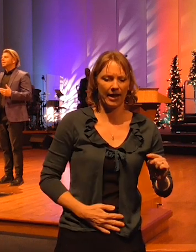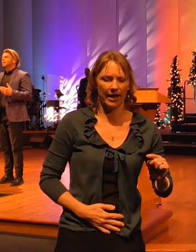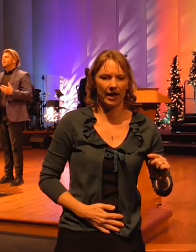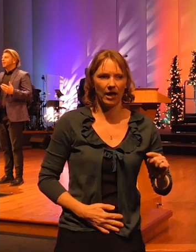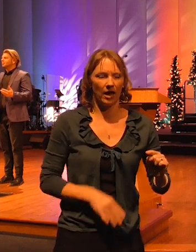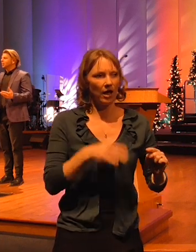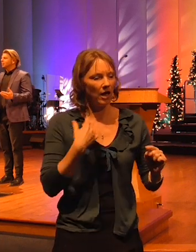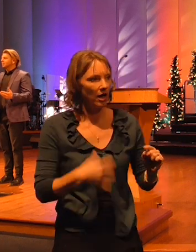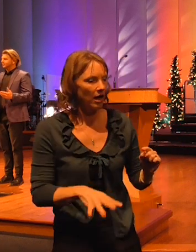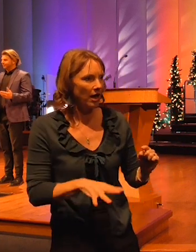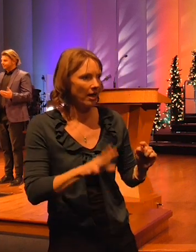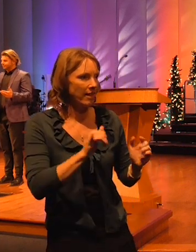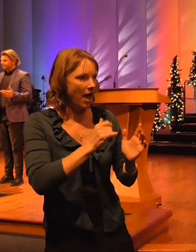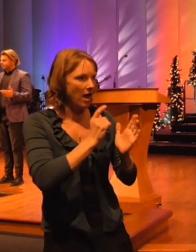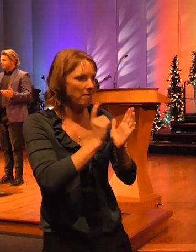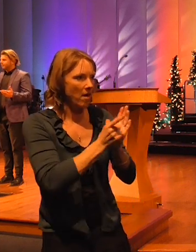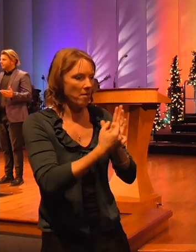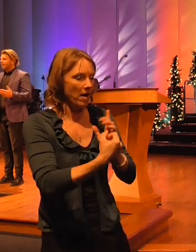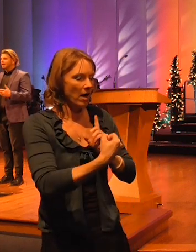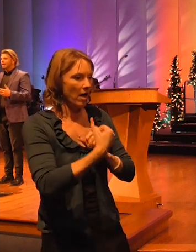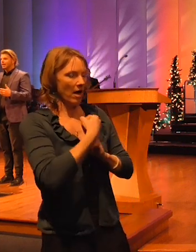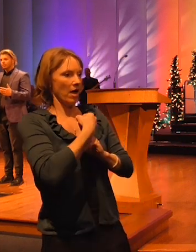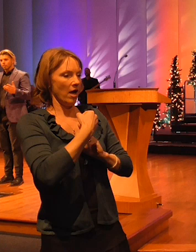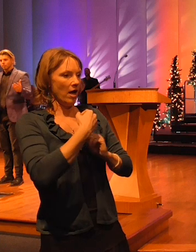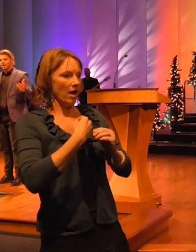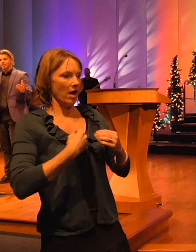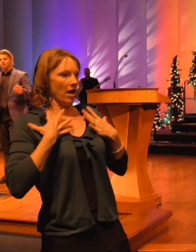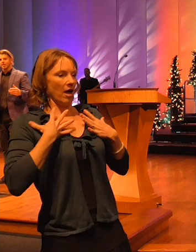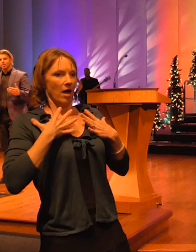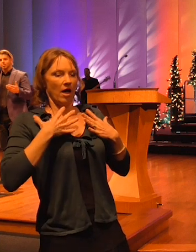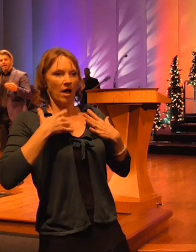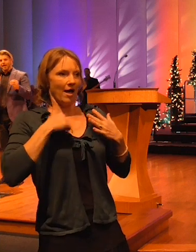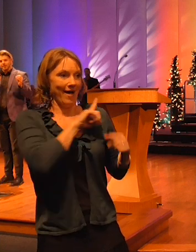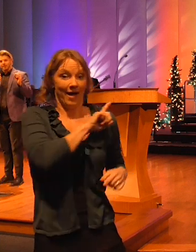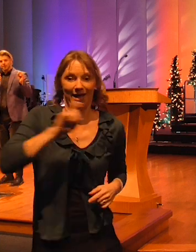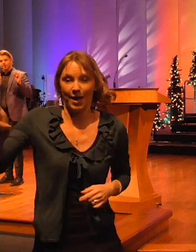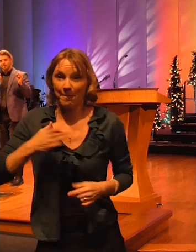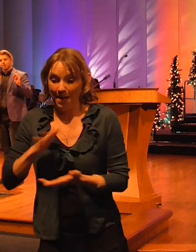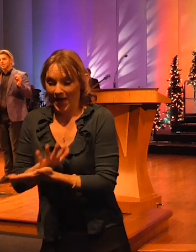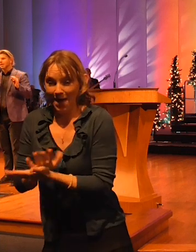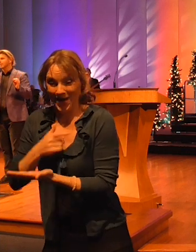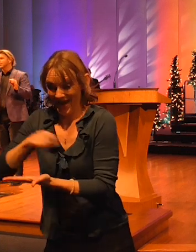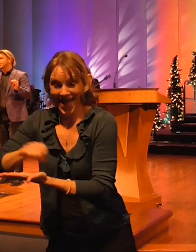momento en que, por supuesto, corrí a mi libreta y comencé a escribir la letra de mi próxima